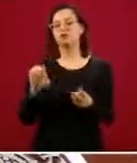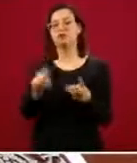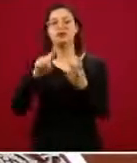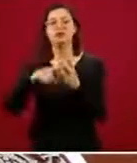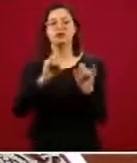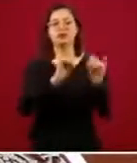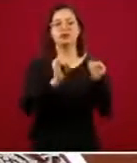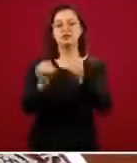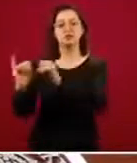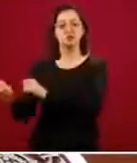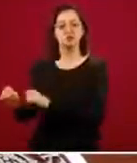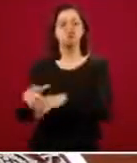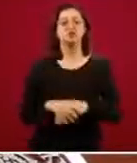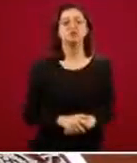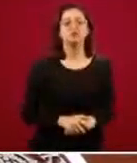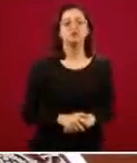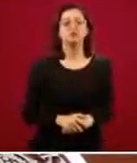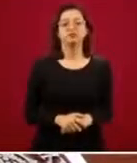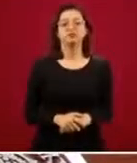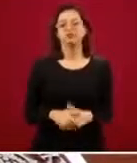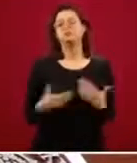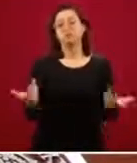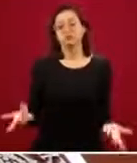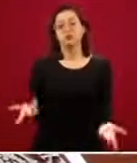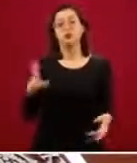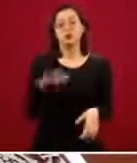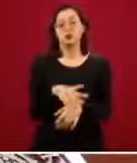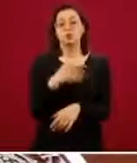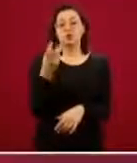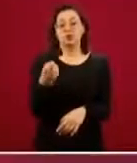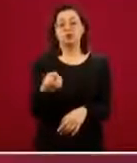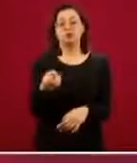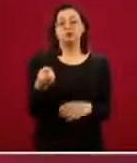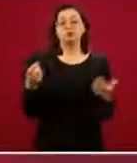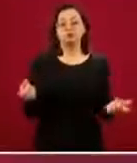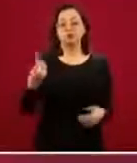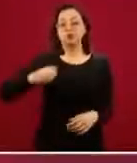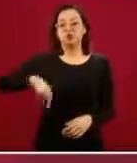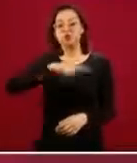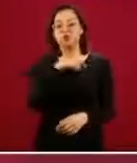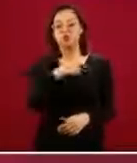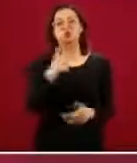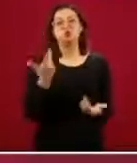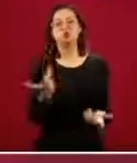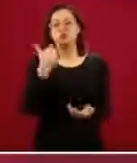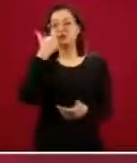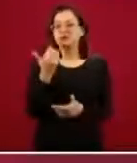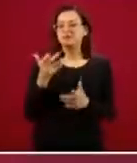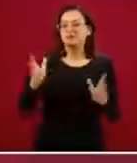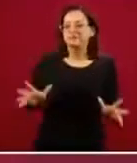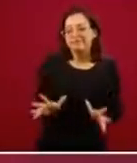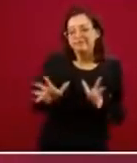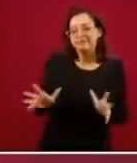y por esta razón las cosas estamos tratando de promover, incentivar que estos adeudos